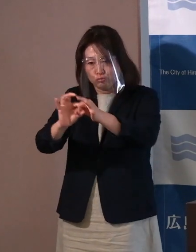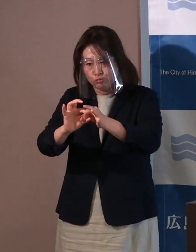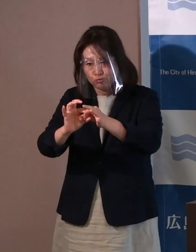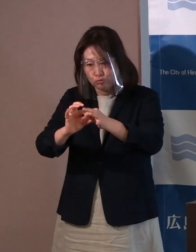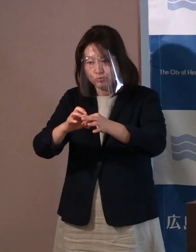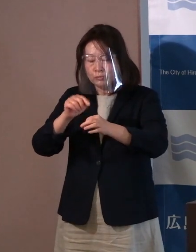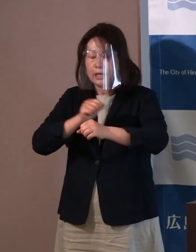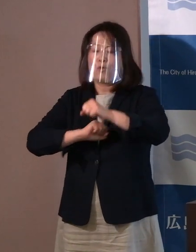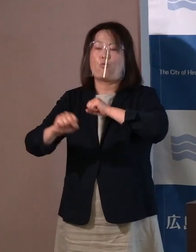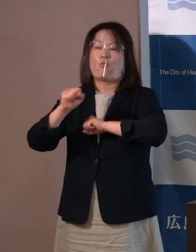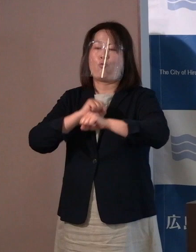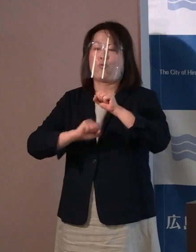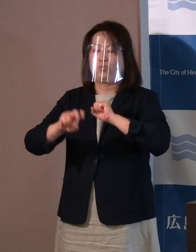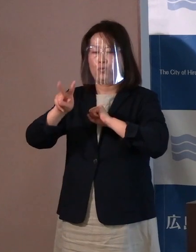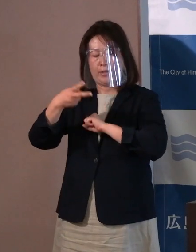こういったものを 提示してきましたけれども､